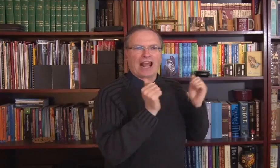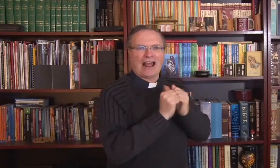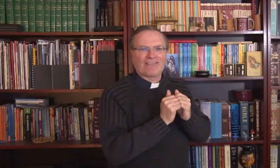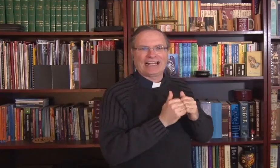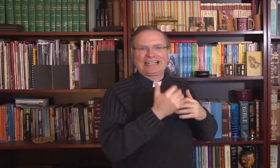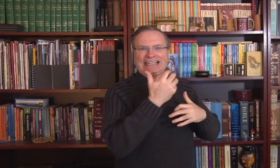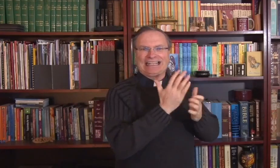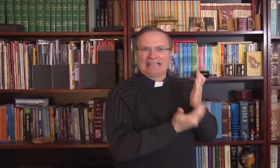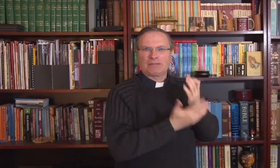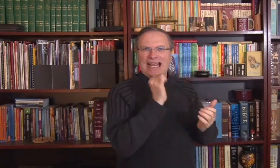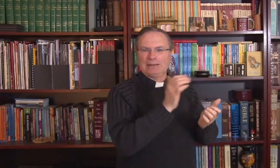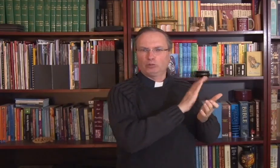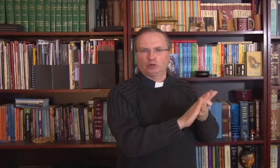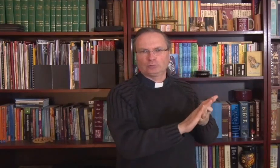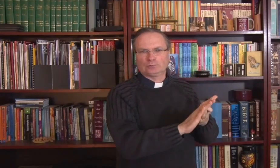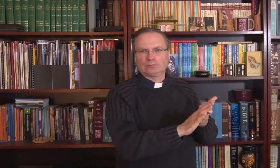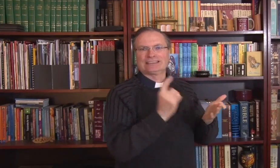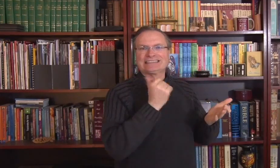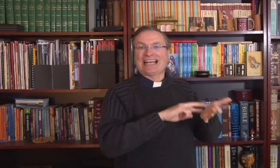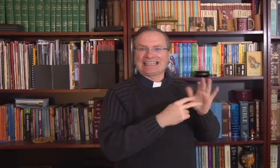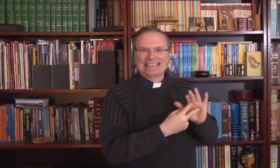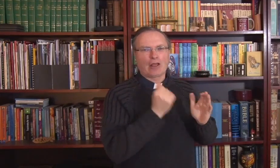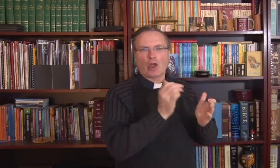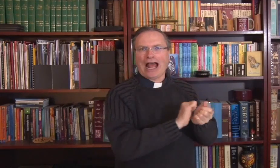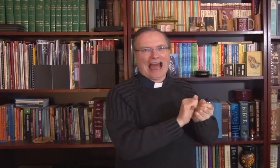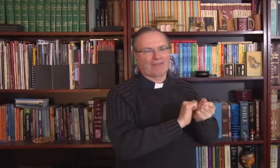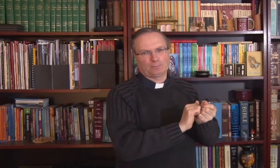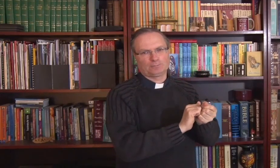avec des mains impures, c’est-à-dire non lavées.